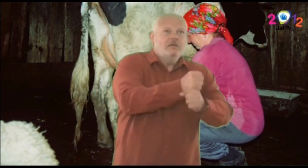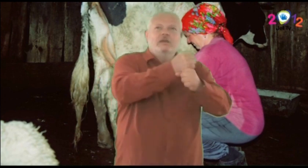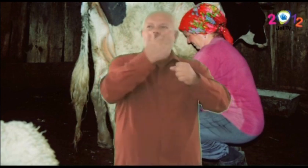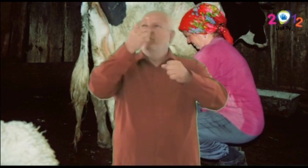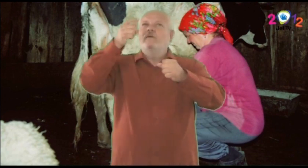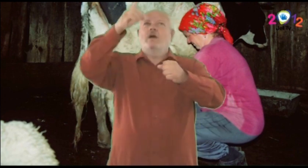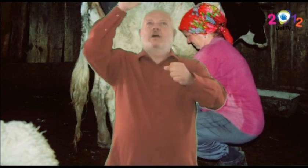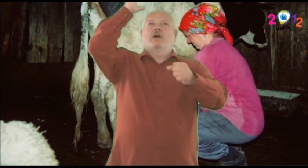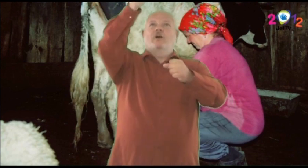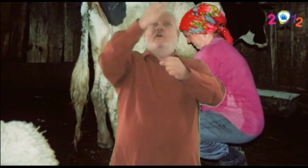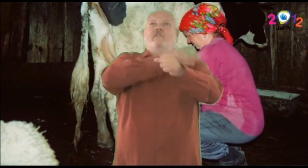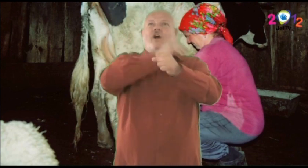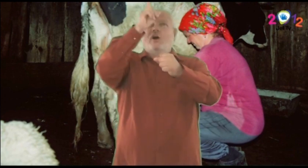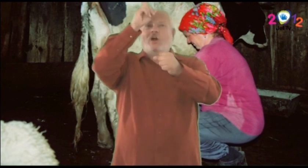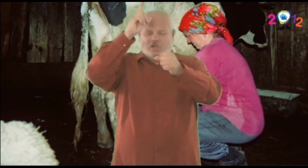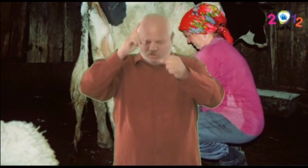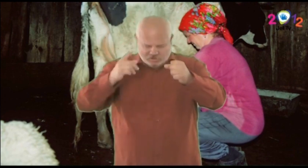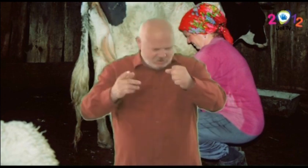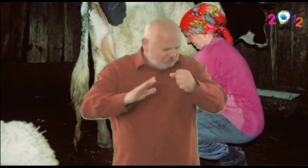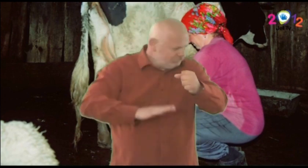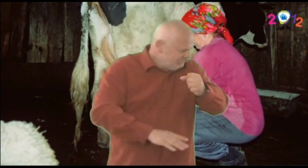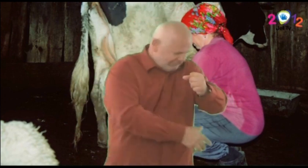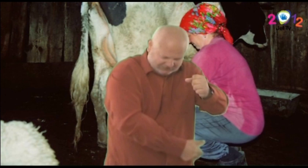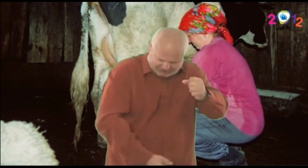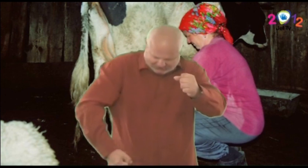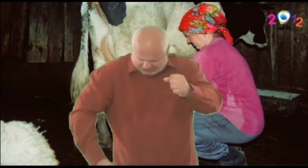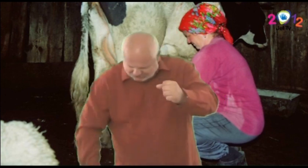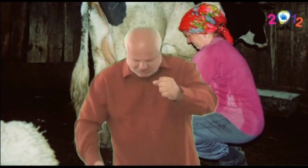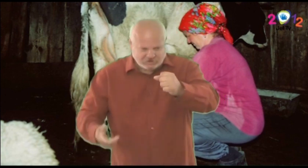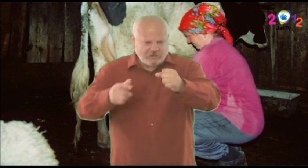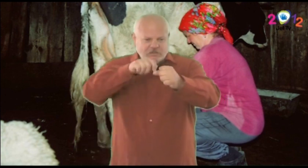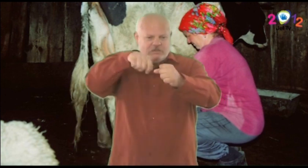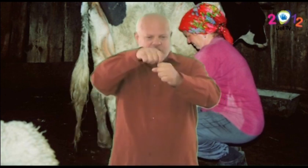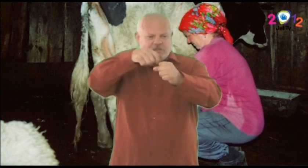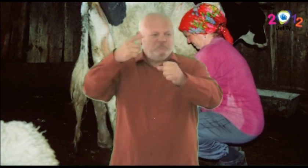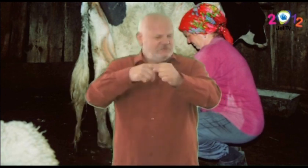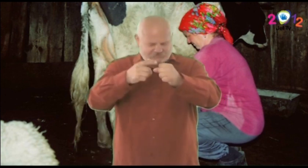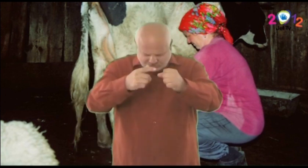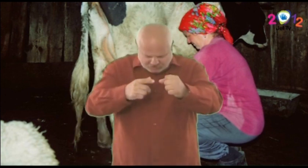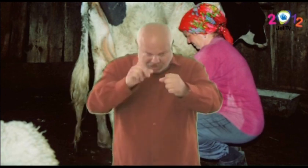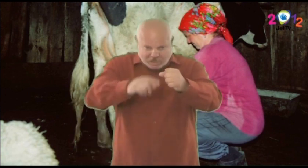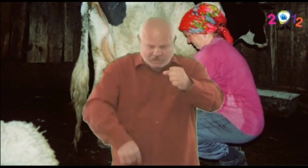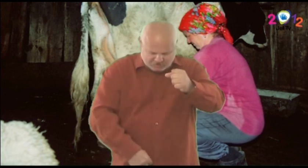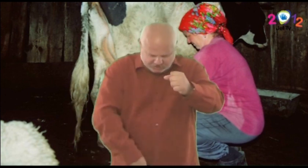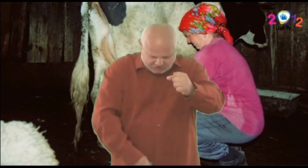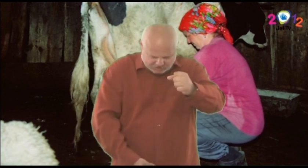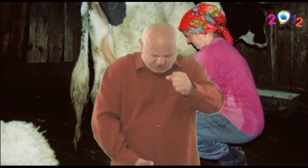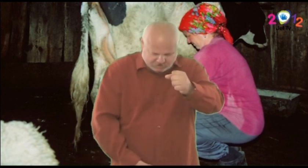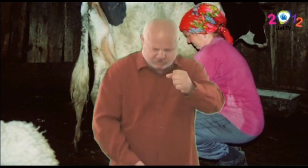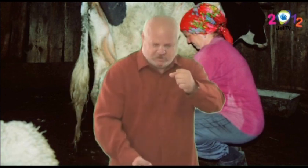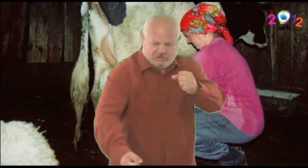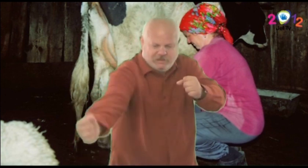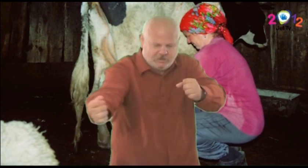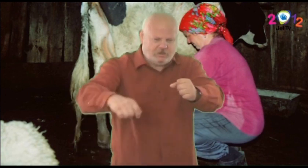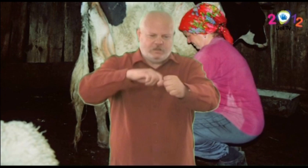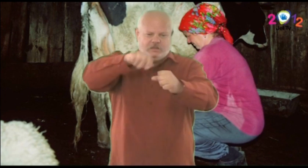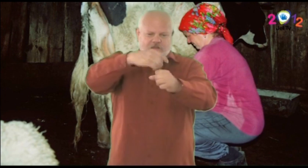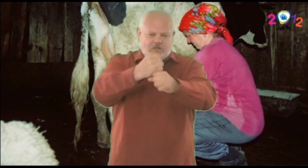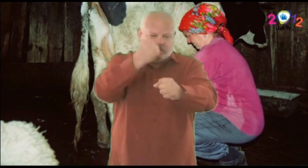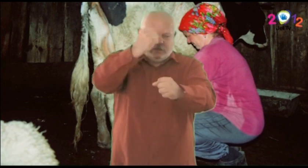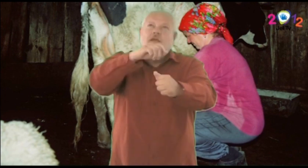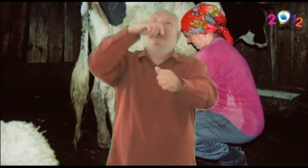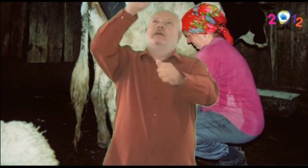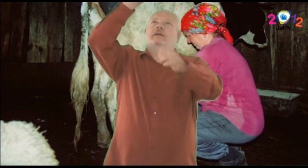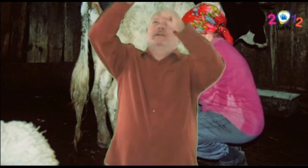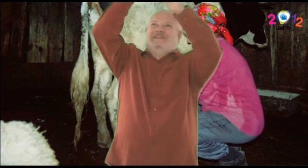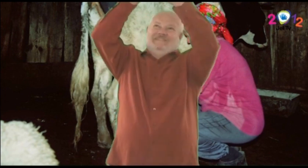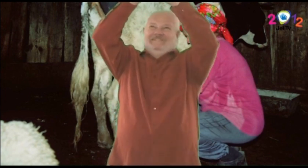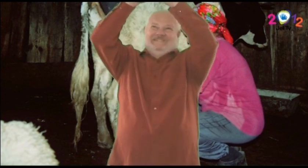Megláttam fent egy fát, odahúztam a széket, a gatyám madzagát rákötöttem a tehén farkára, s felkötöttem a fára.